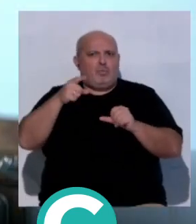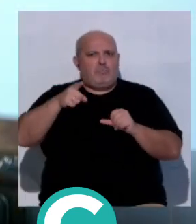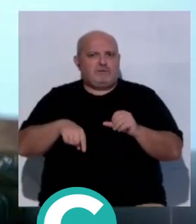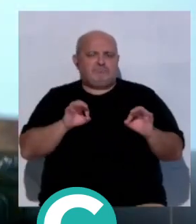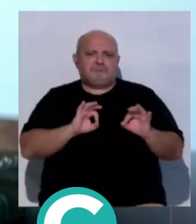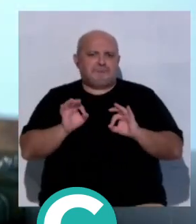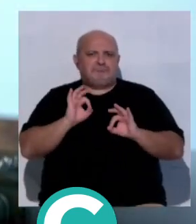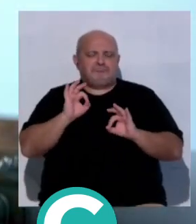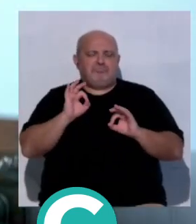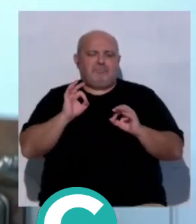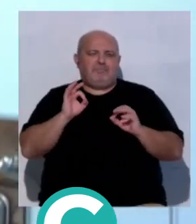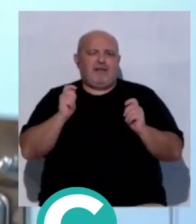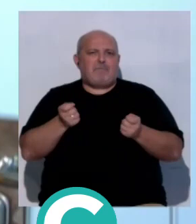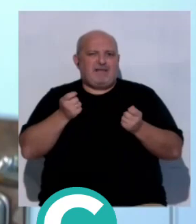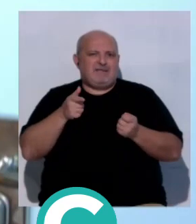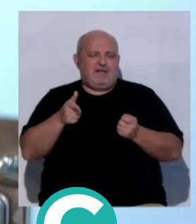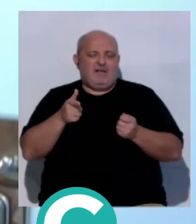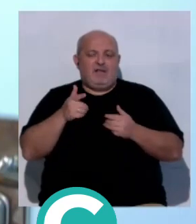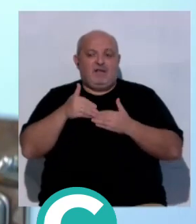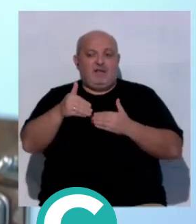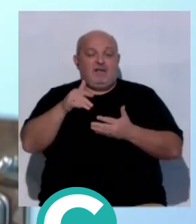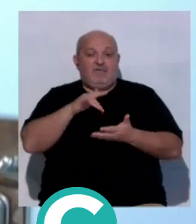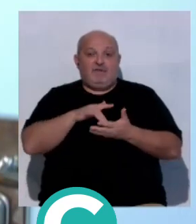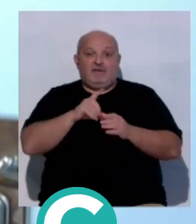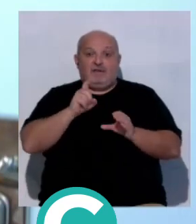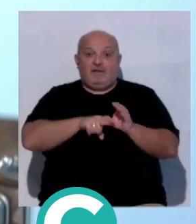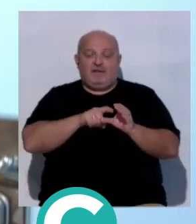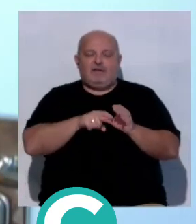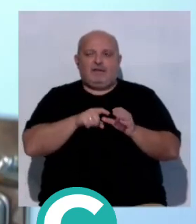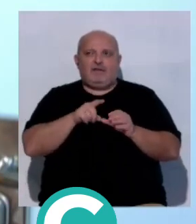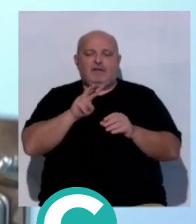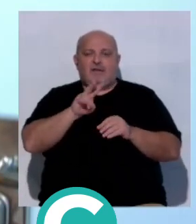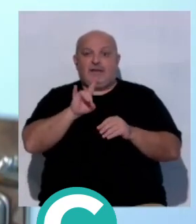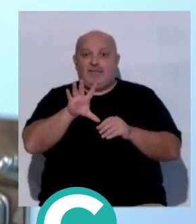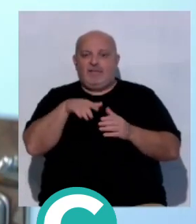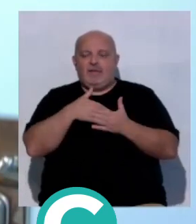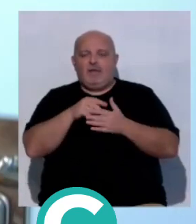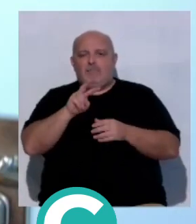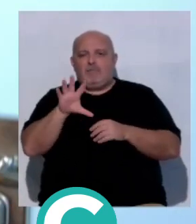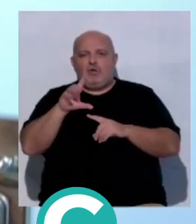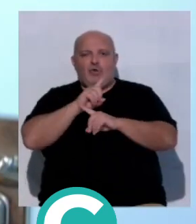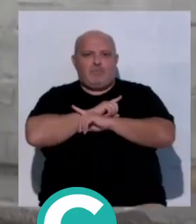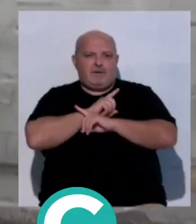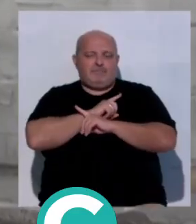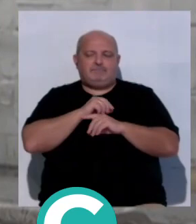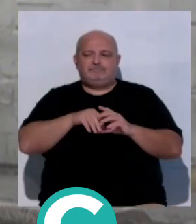campaña eh la campaña Sale la fecha de inscripción es del 15 al 25 de noviembre la verdad es que sí